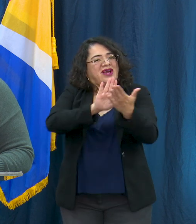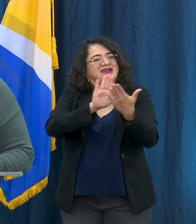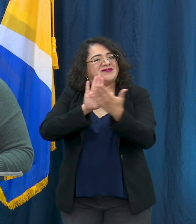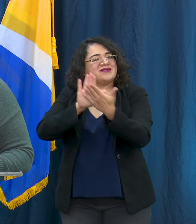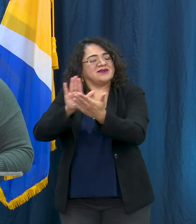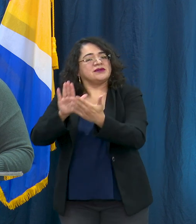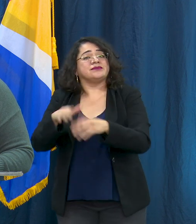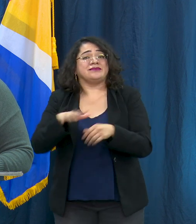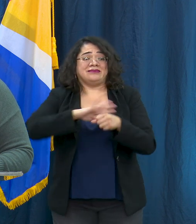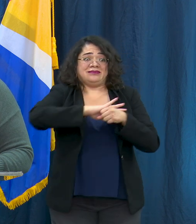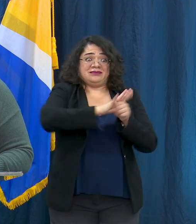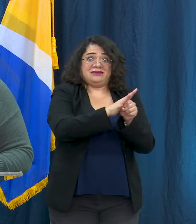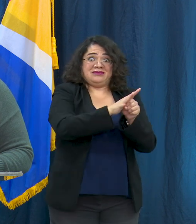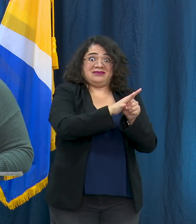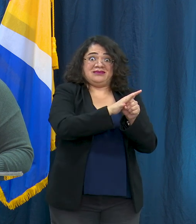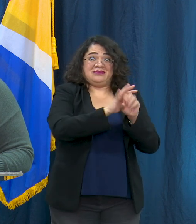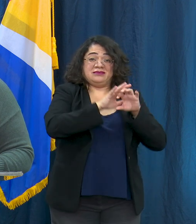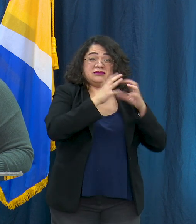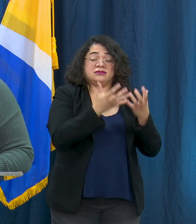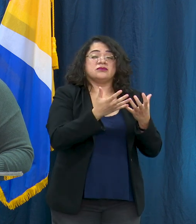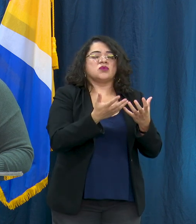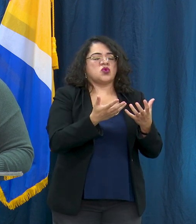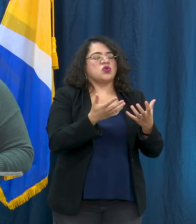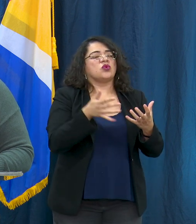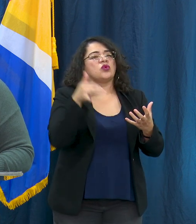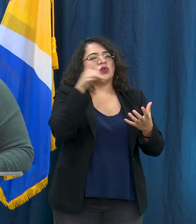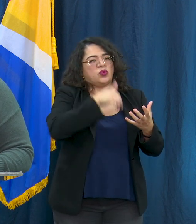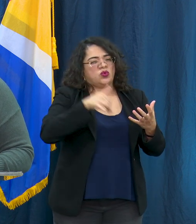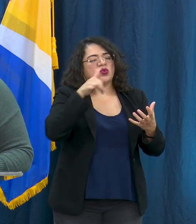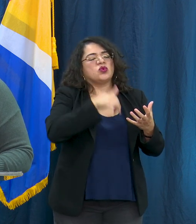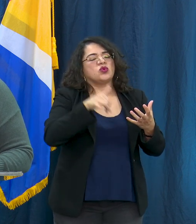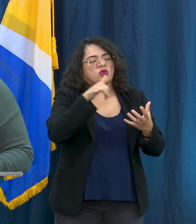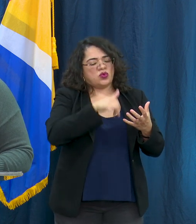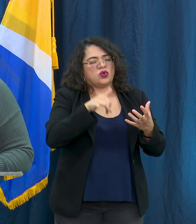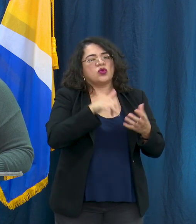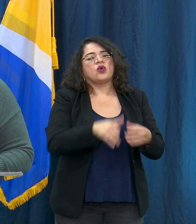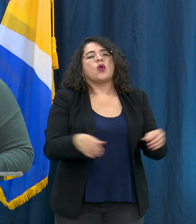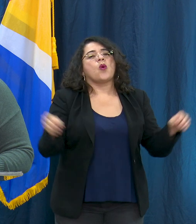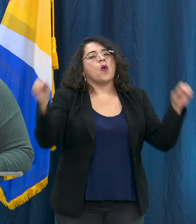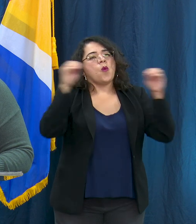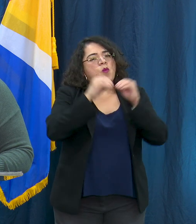coronavirus hemos visto Jaap urado mess refugio stem Perales que ofrecer